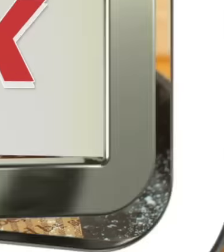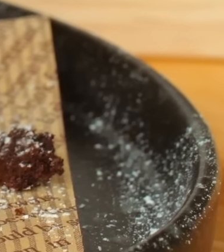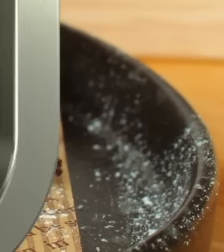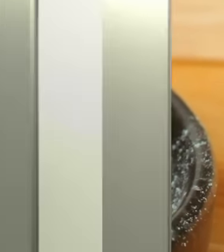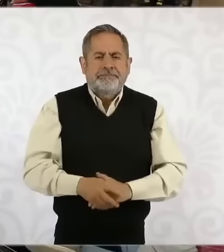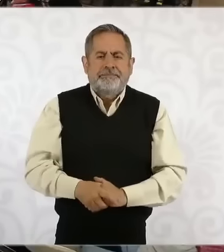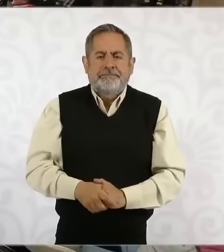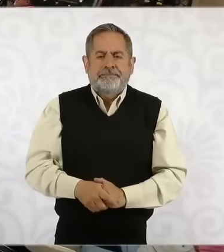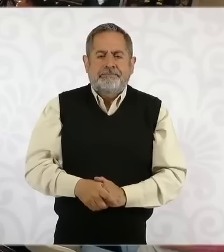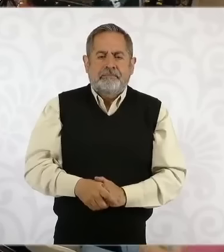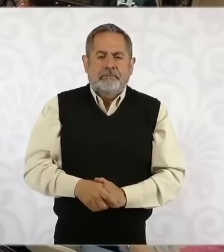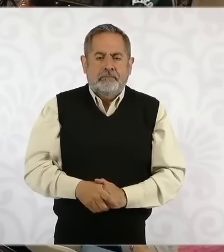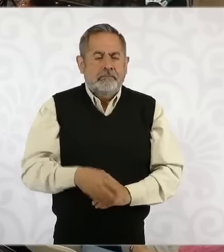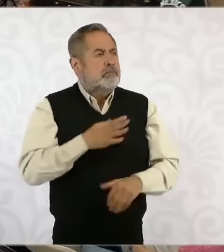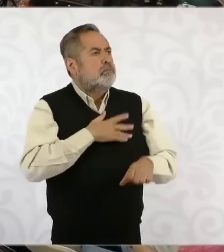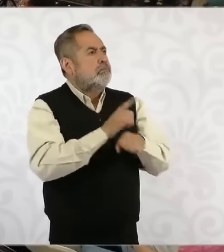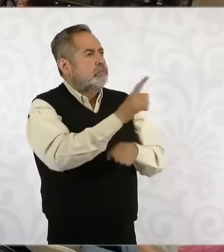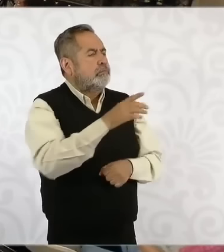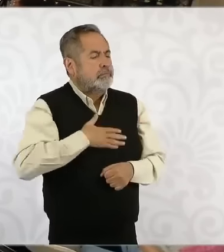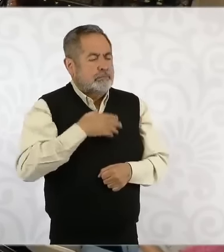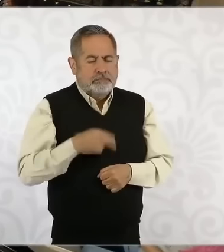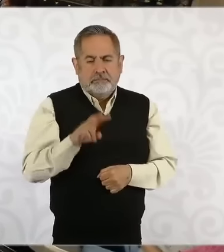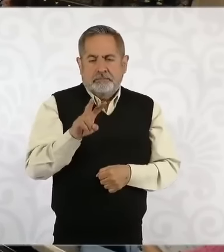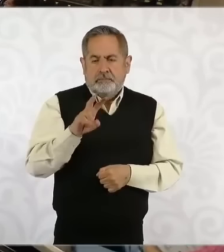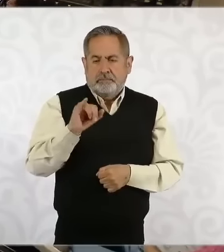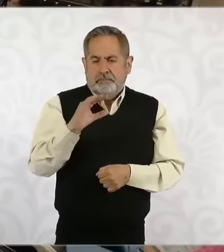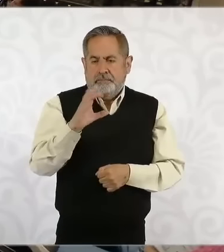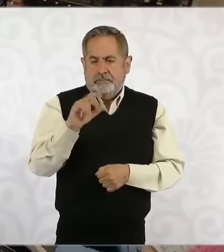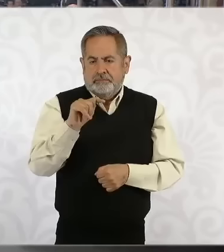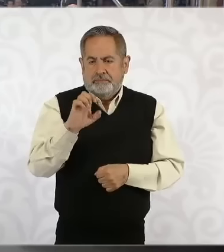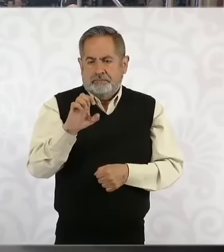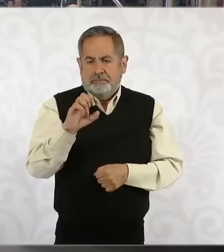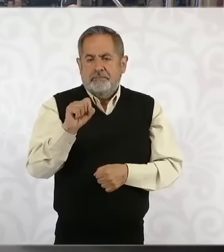[música] Buenos días, presidenta. Vicente Serrano, conductor de Sin Censura TV.